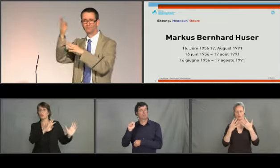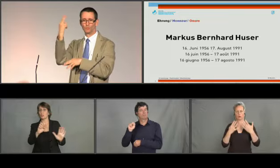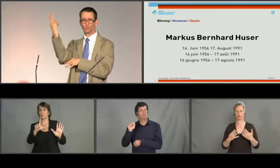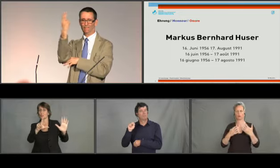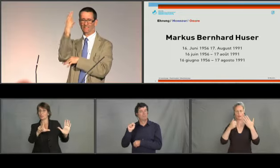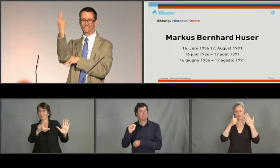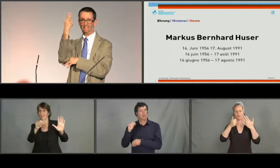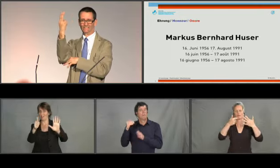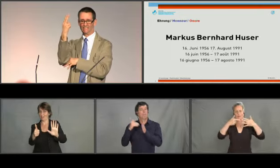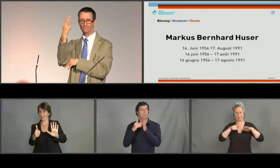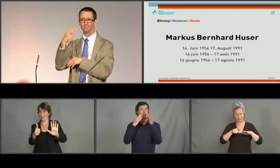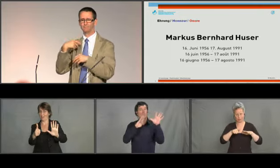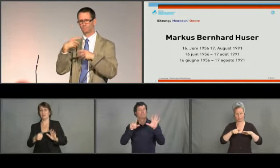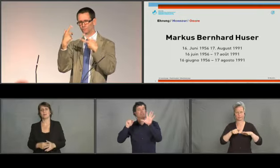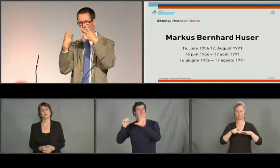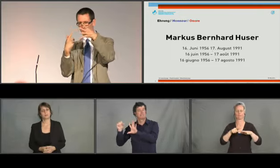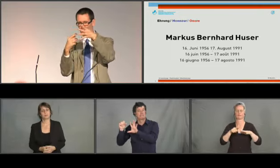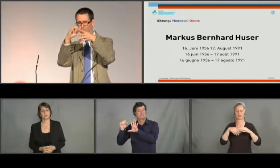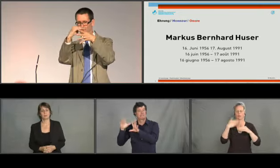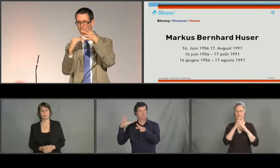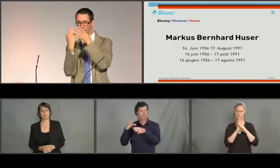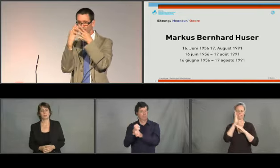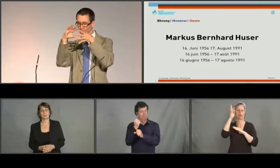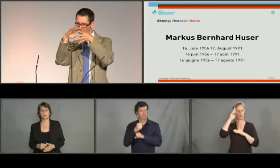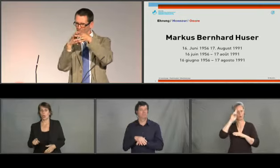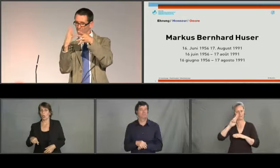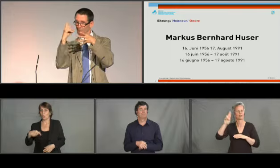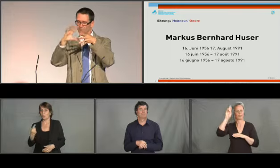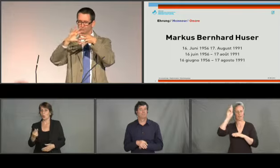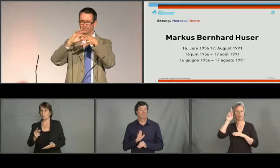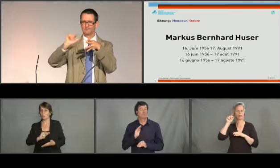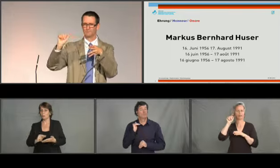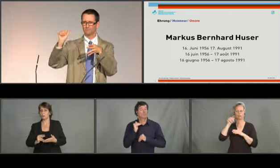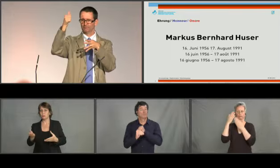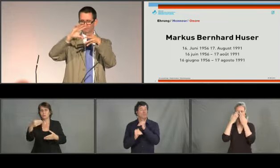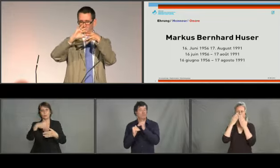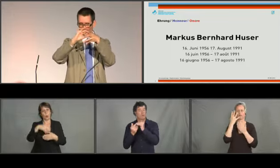Danach ging er an die Universität, hat da vier Fächer belegt.